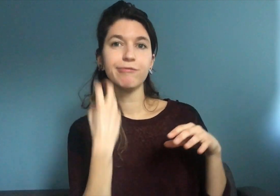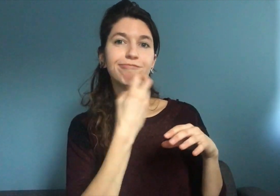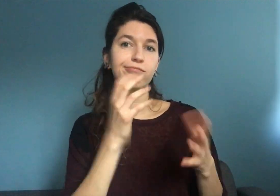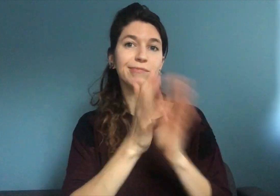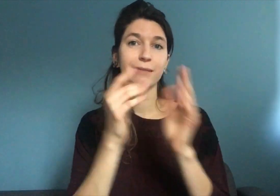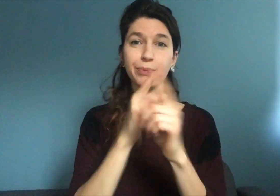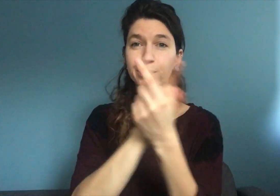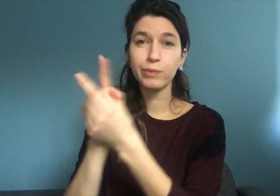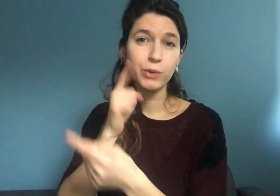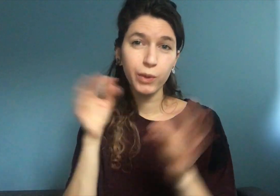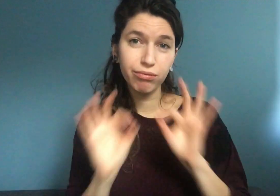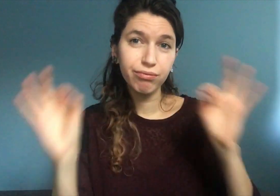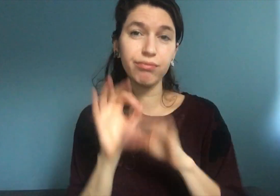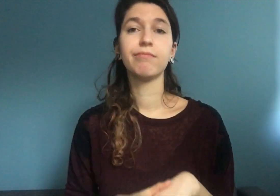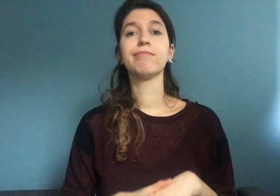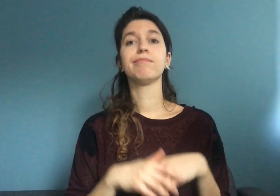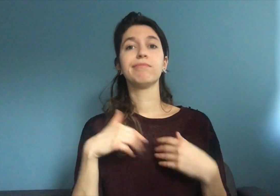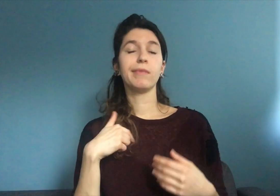sans contact avec la langue des signes ni avec d’autres sourds.